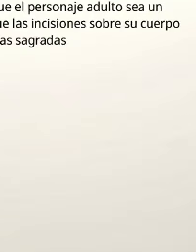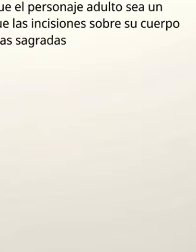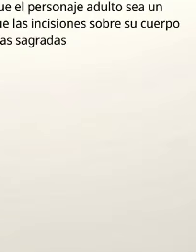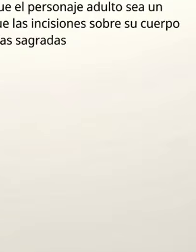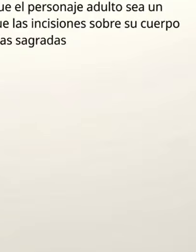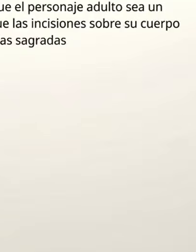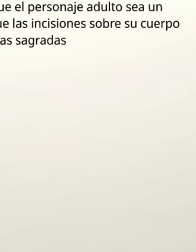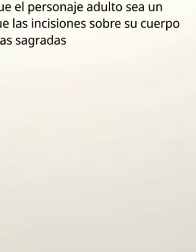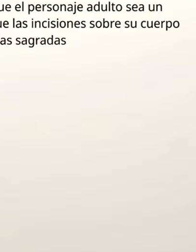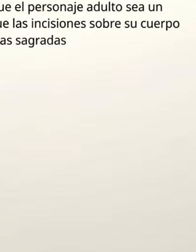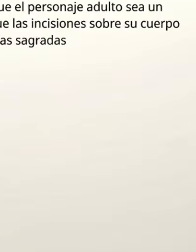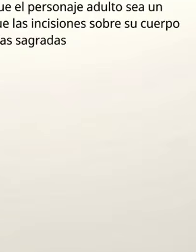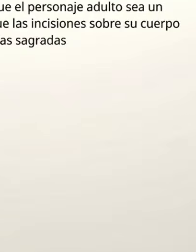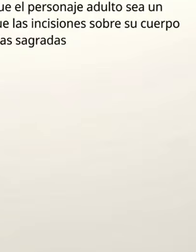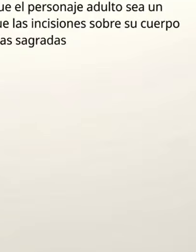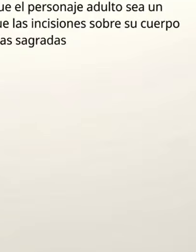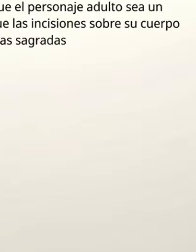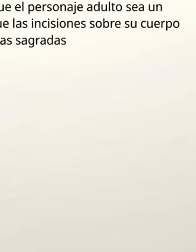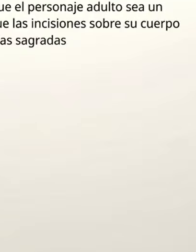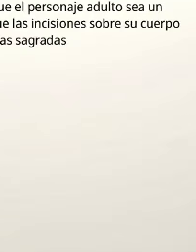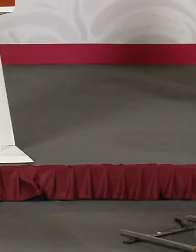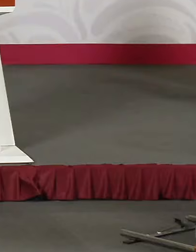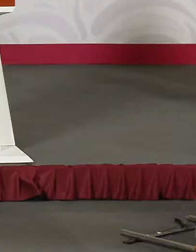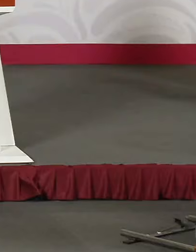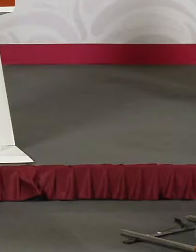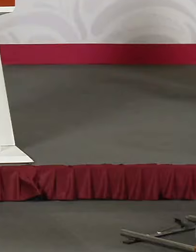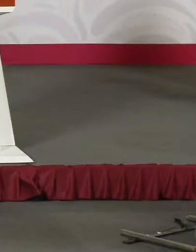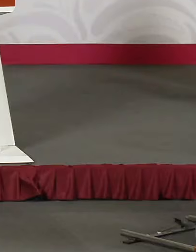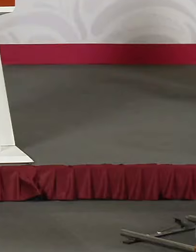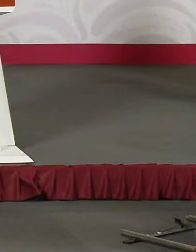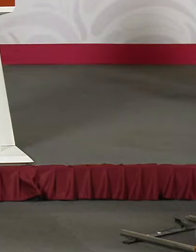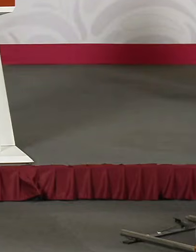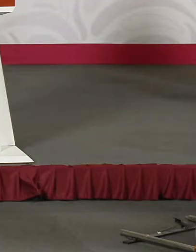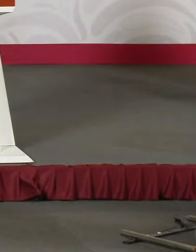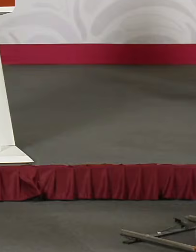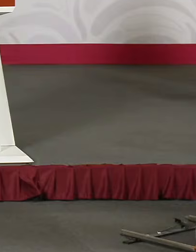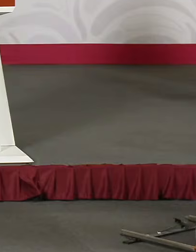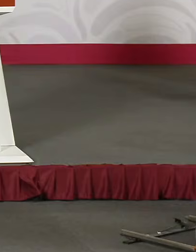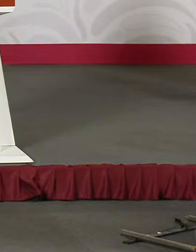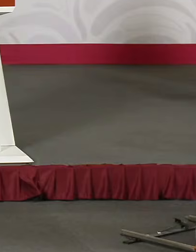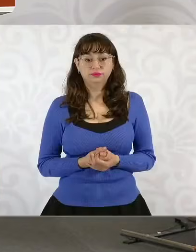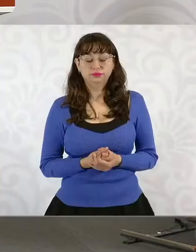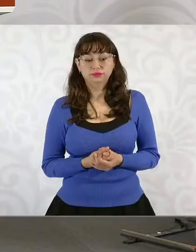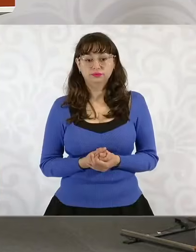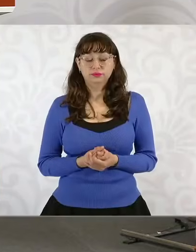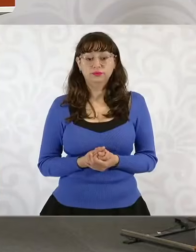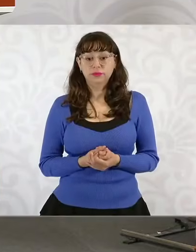en Veracruz. Y es probable que el personaje adulto sea un sacerdote